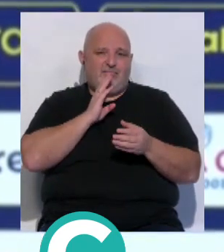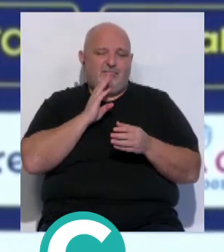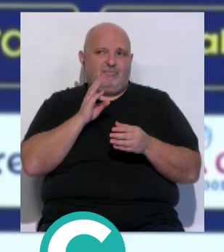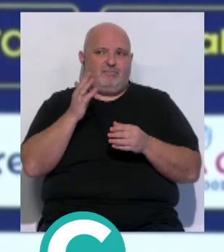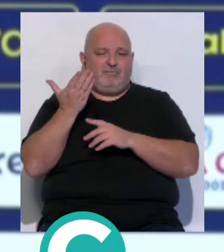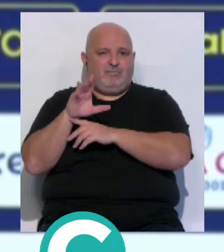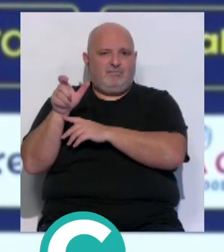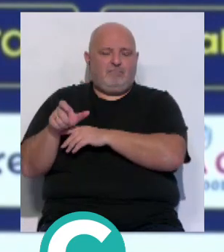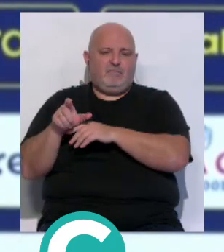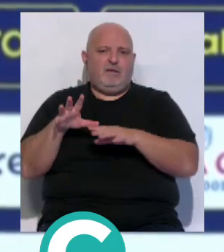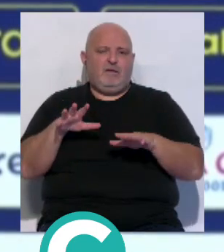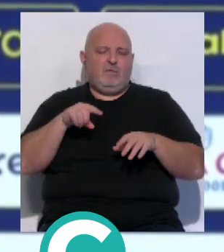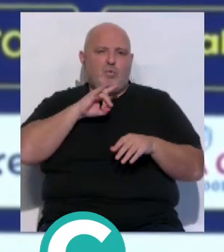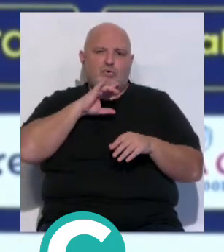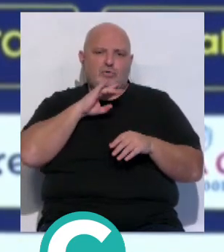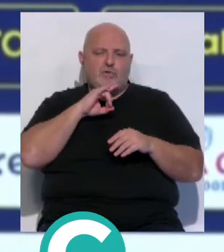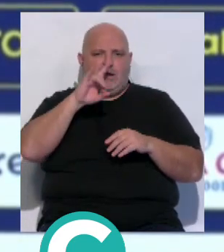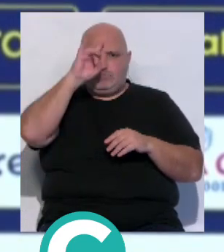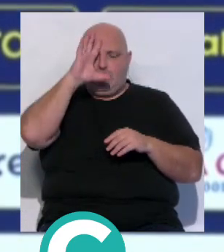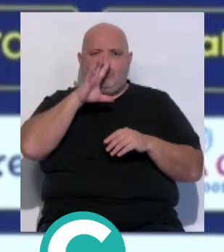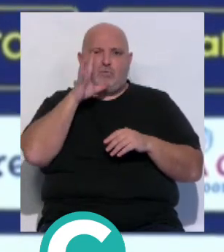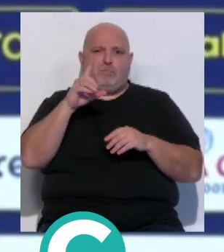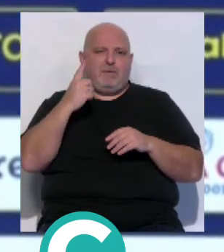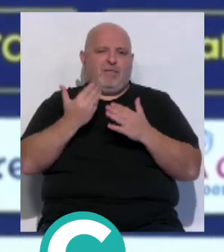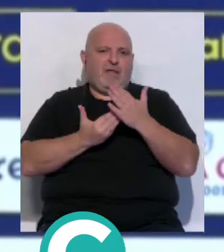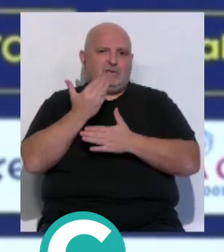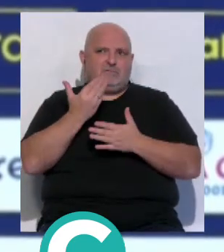representante estoy estoy muy contento y asombrado porque el primer día Ya noté muchas cosas buenas